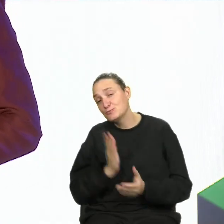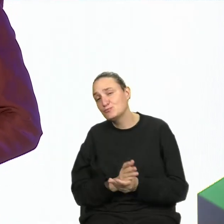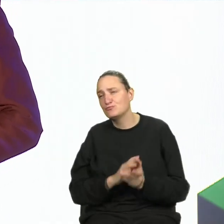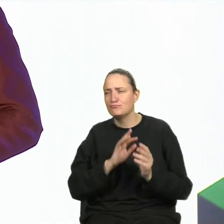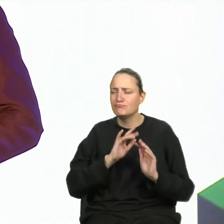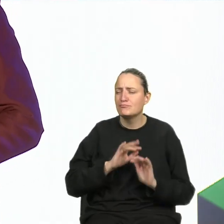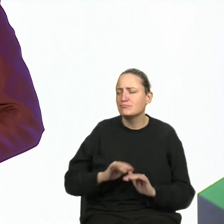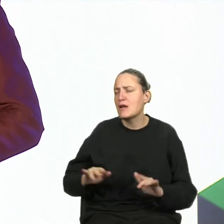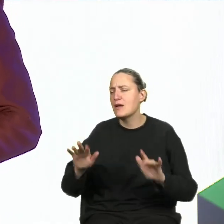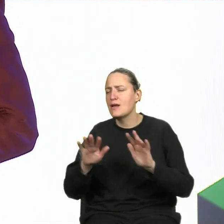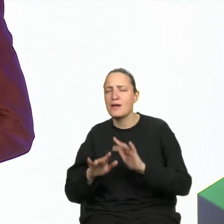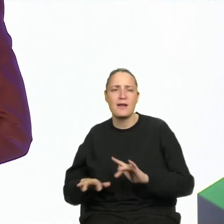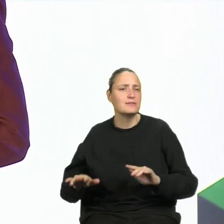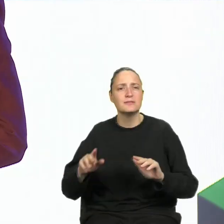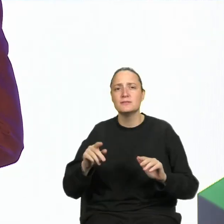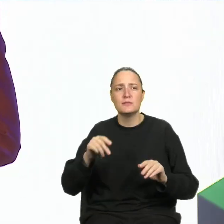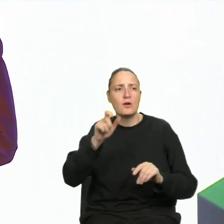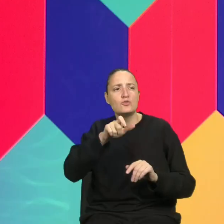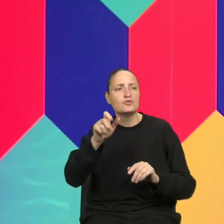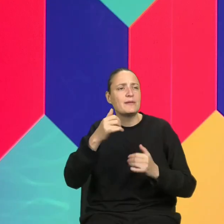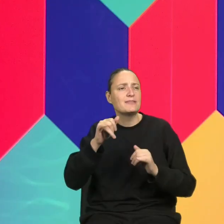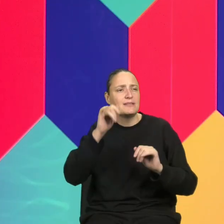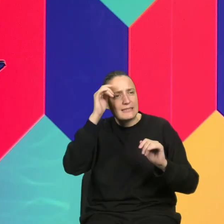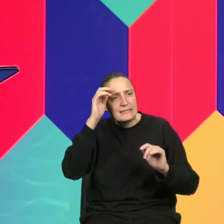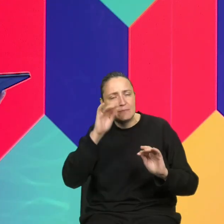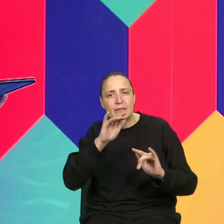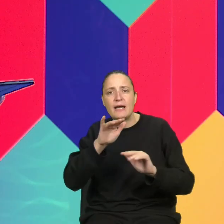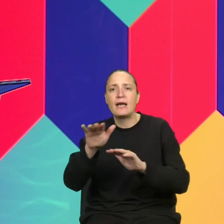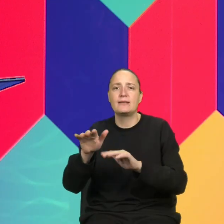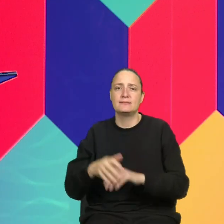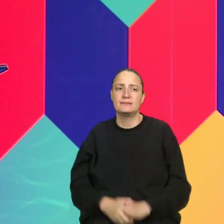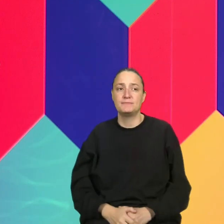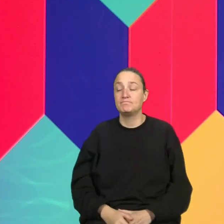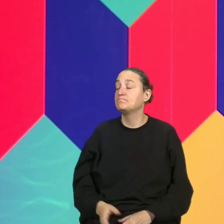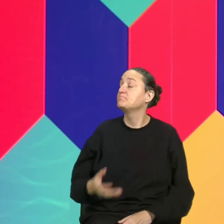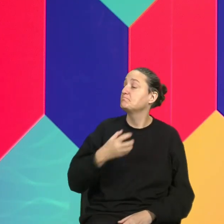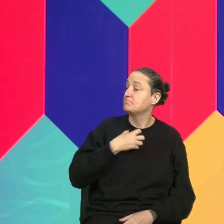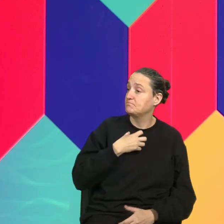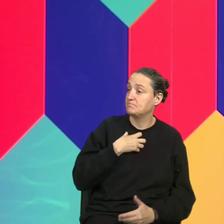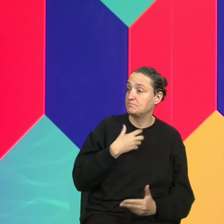zanim się pożegnamy i podsumujemy tak do końca forum i je zamkniemy. To jeden powód,